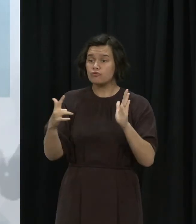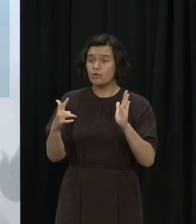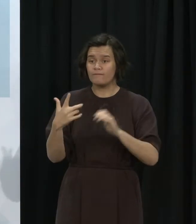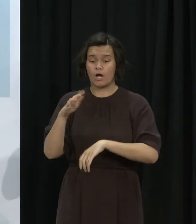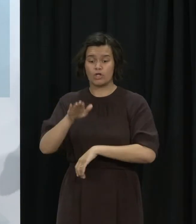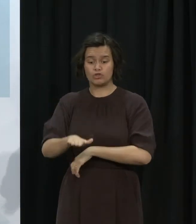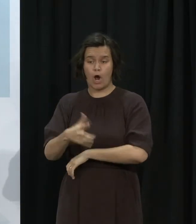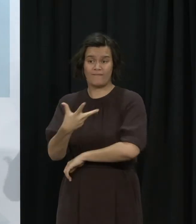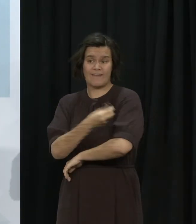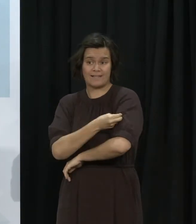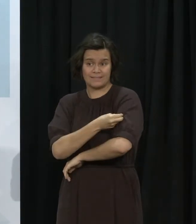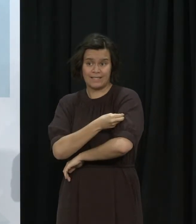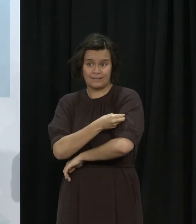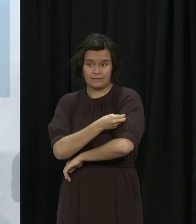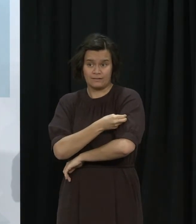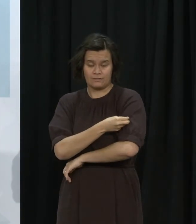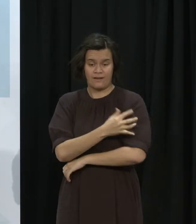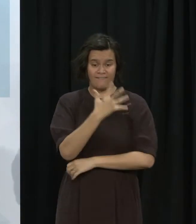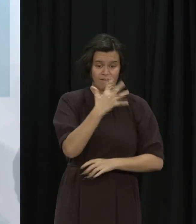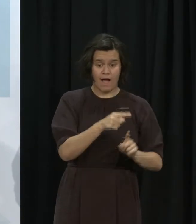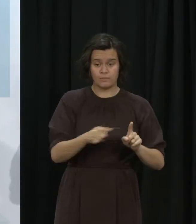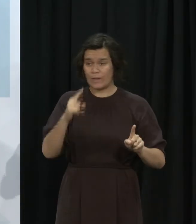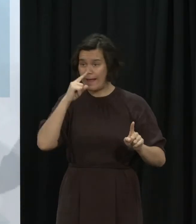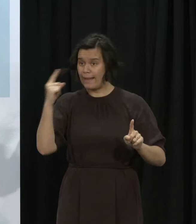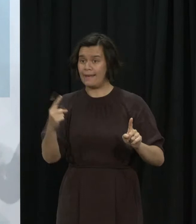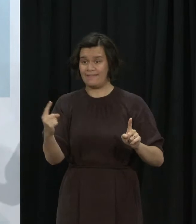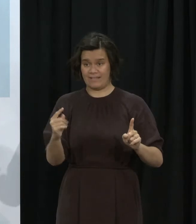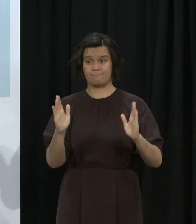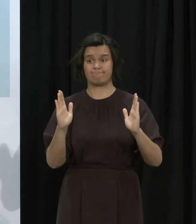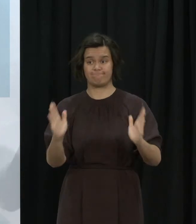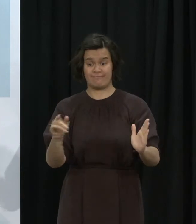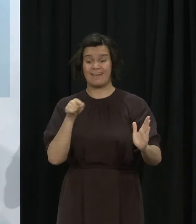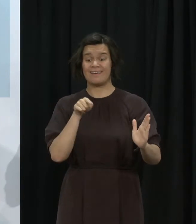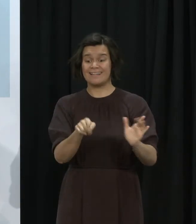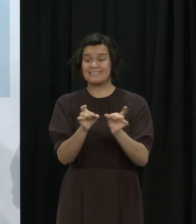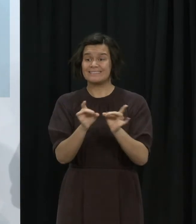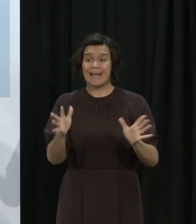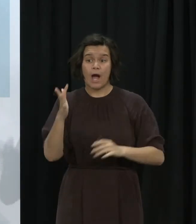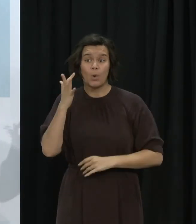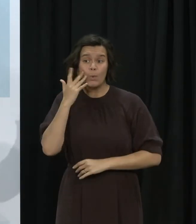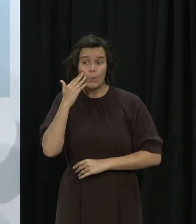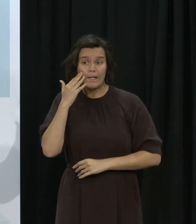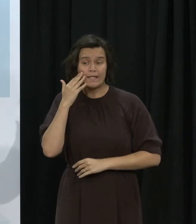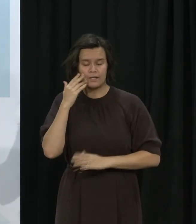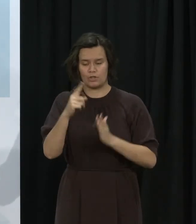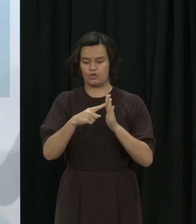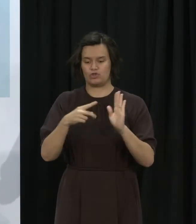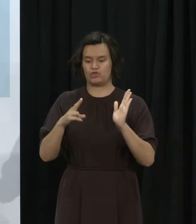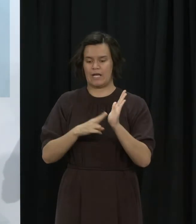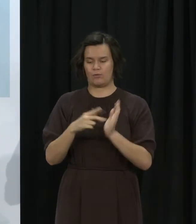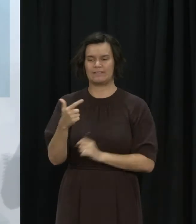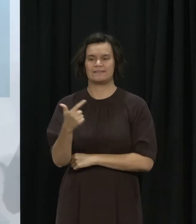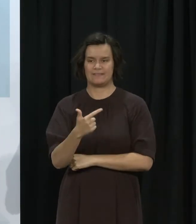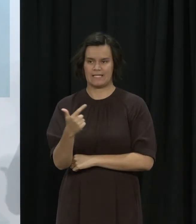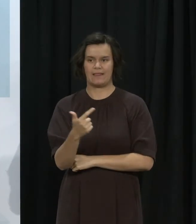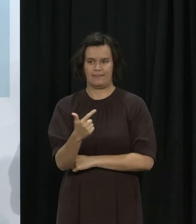Tuatoru, ki te werohanga i a